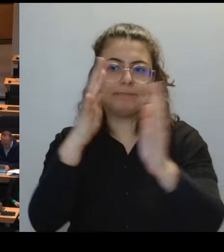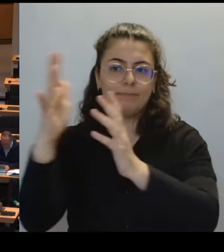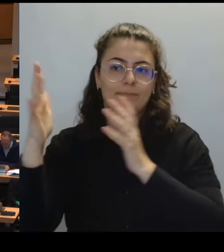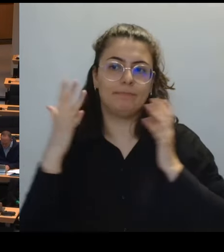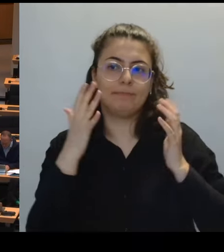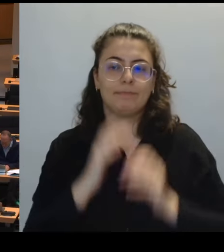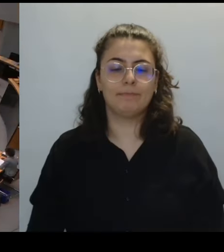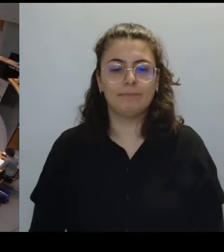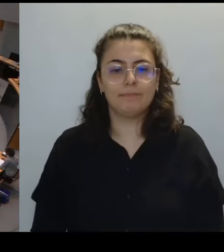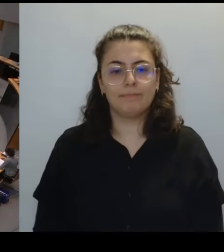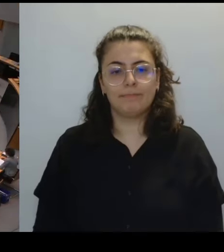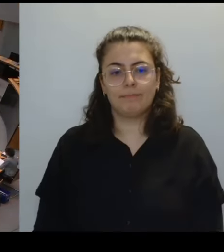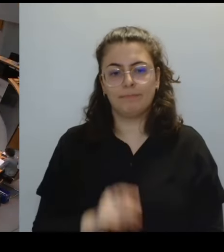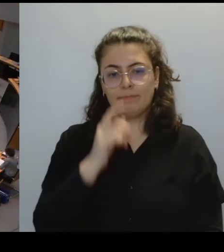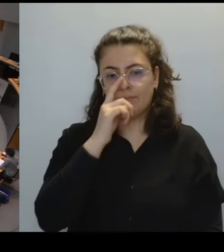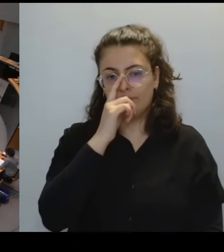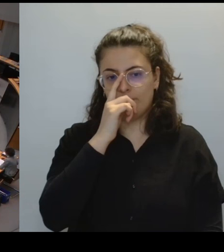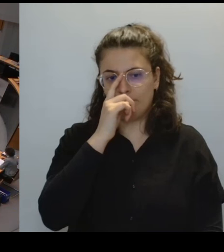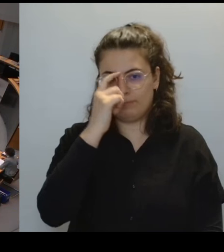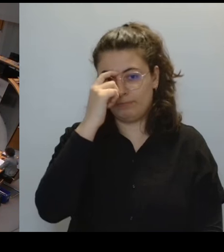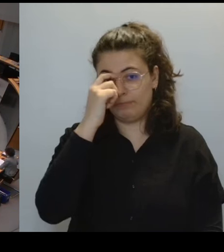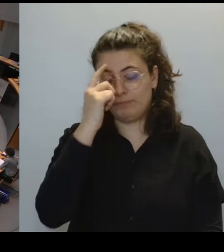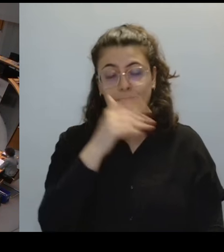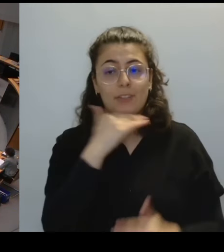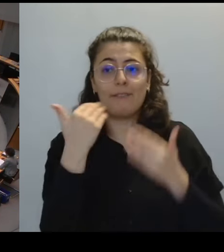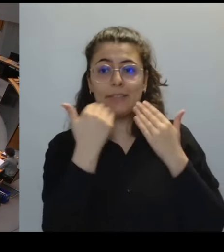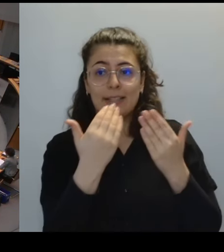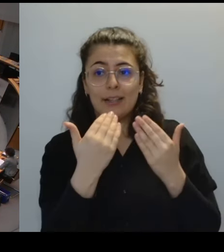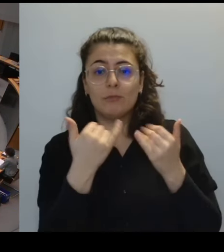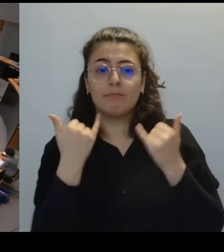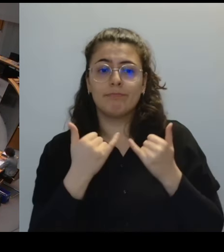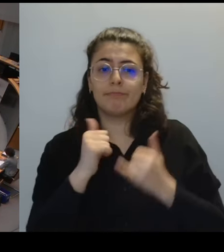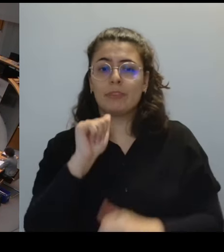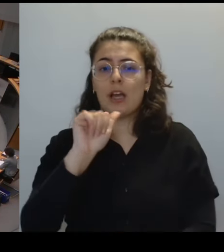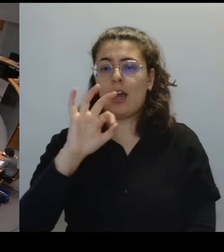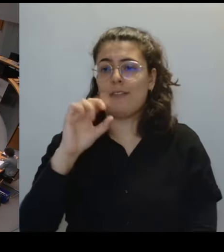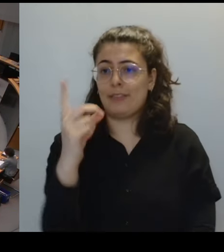(Rednerwechsel) Vielen Dank! Und für die AfD-Fraktion hat nun der Abgeordnete Ubbelohde das Wort.